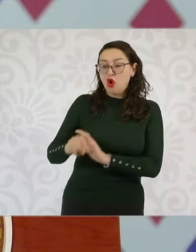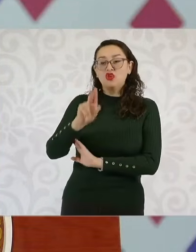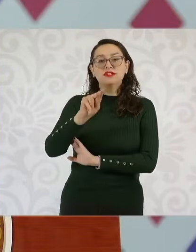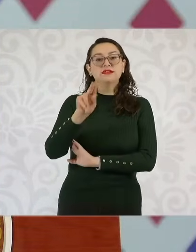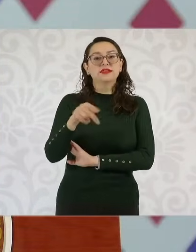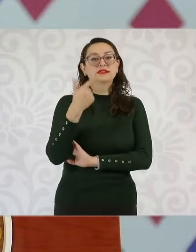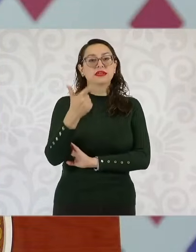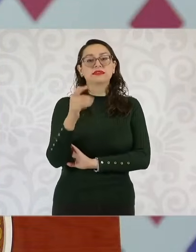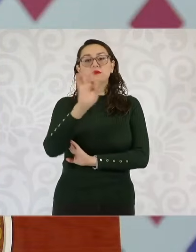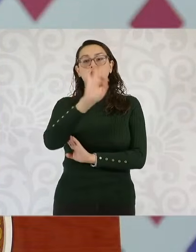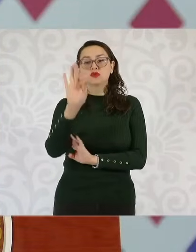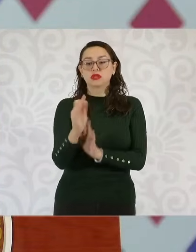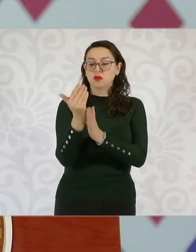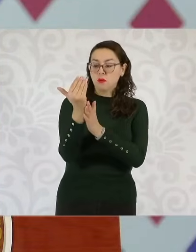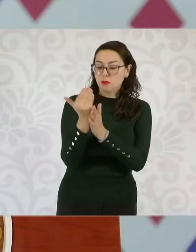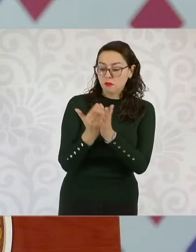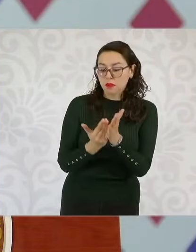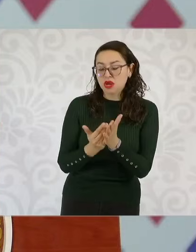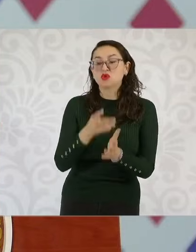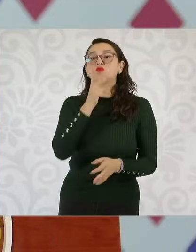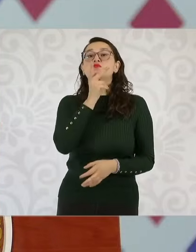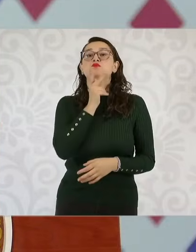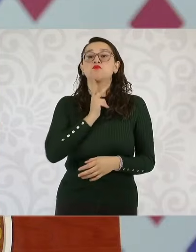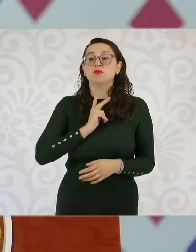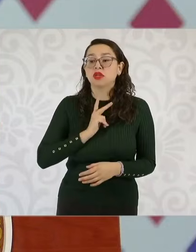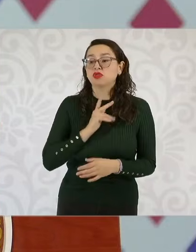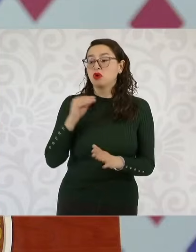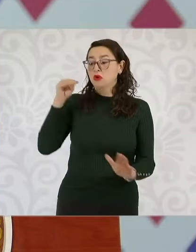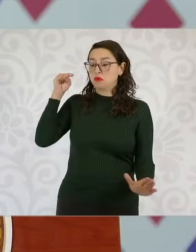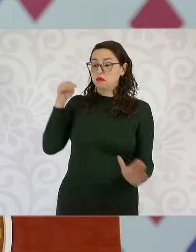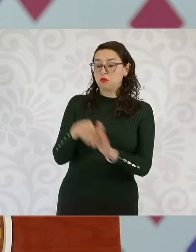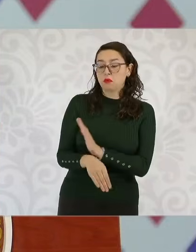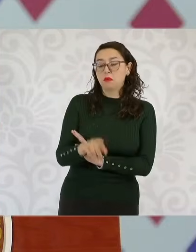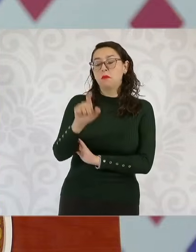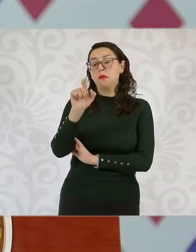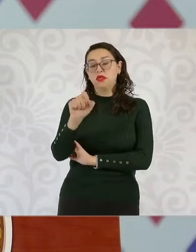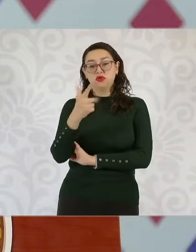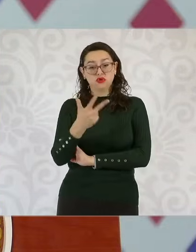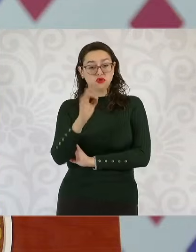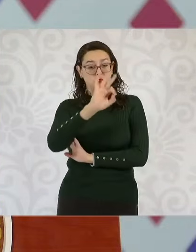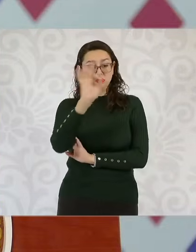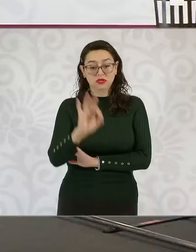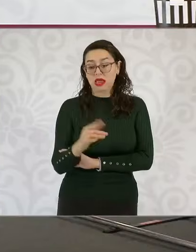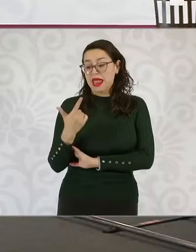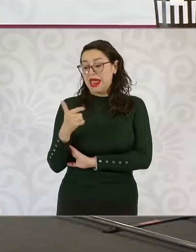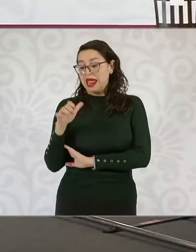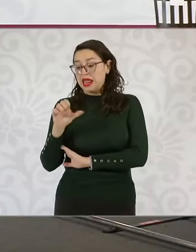producción de petróleo cayó en 28 por y la de gas en 22 la producción de gasolina se contrajo